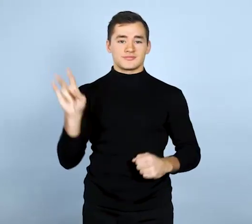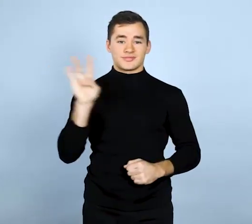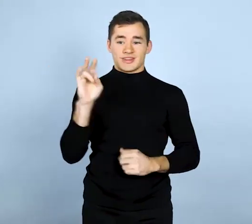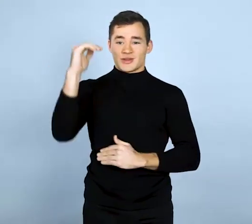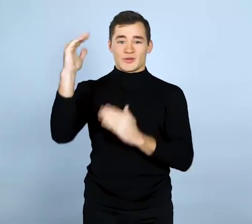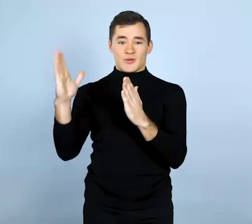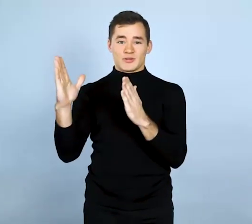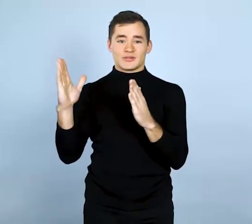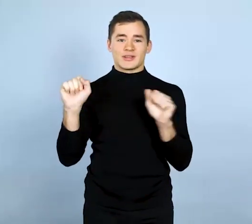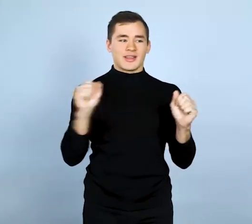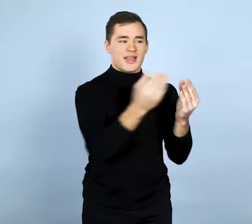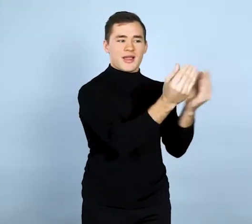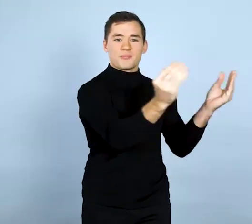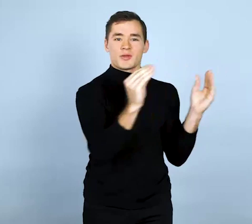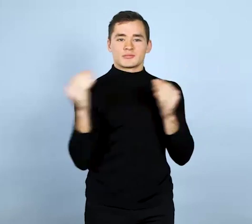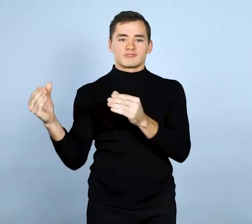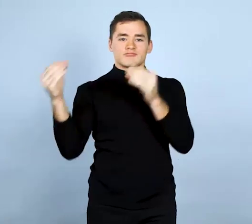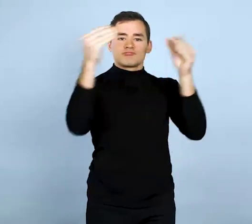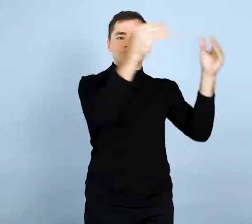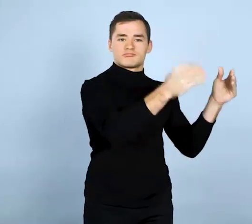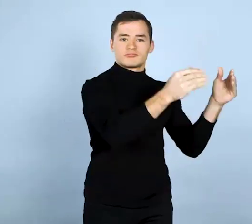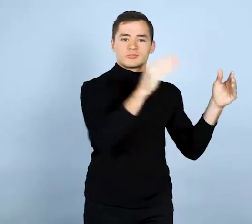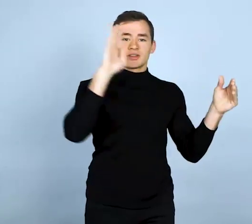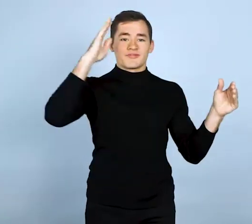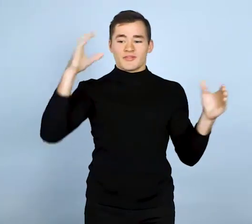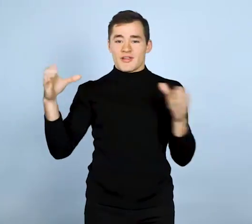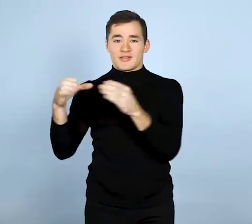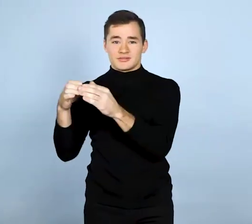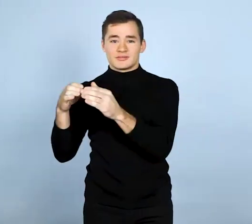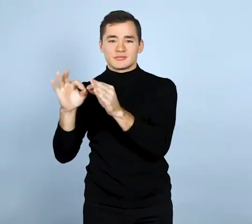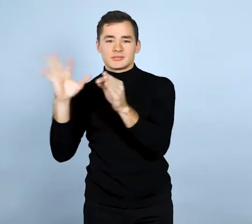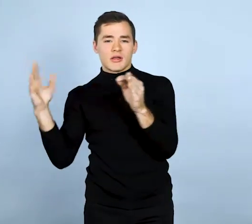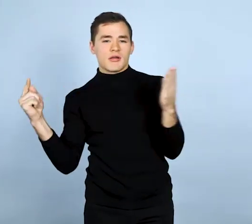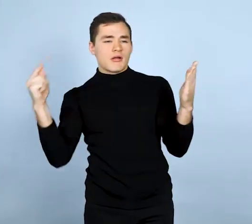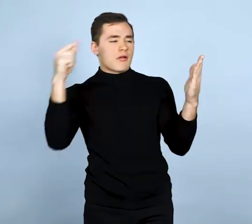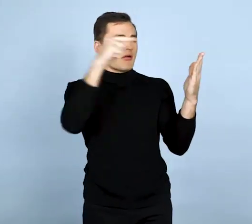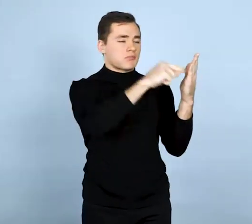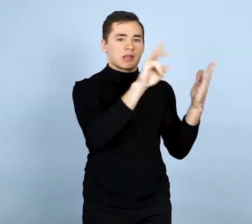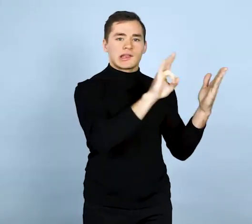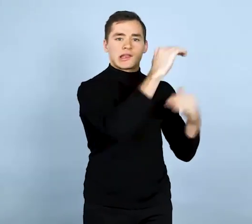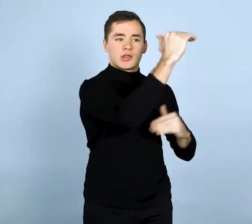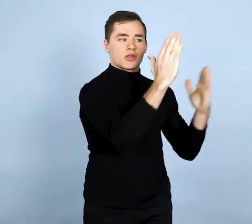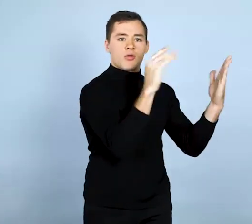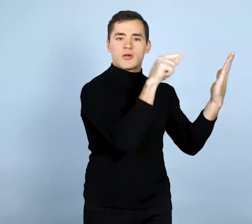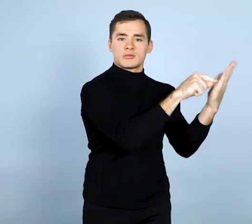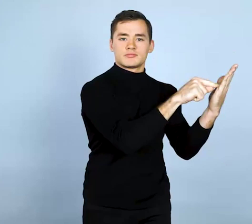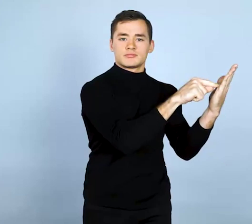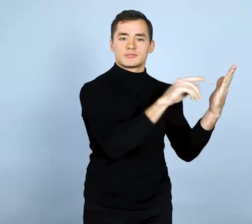Икону перенесли на крепостную стену. В нее попала вражеская стрела.